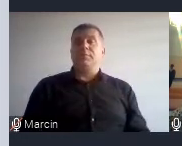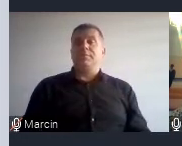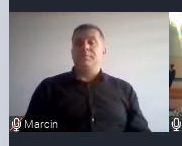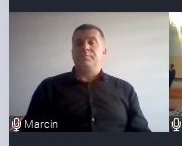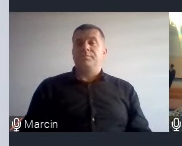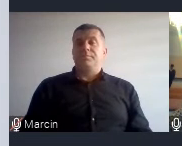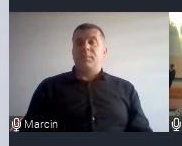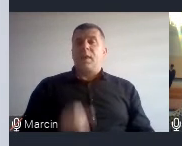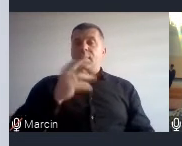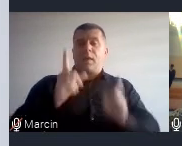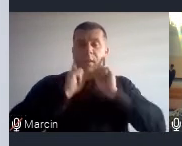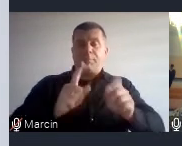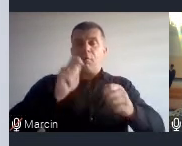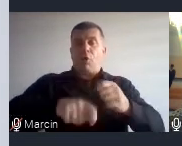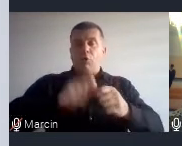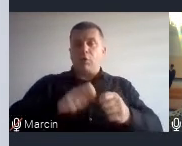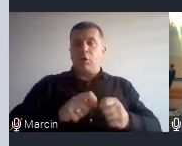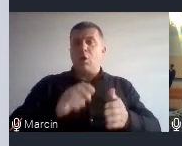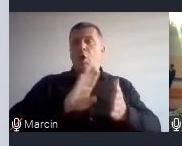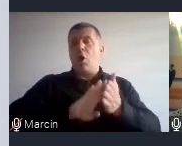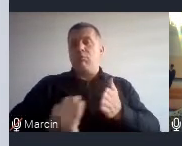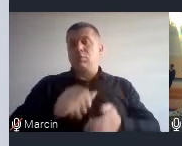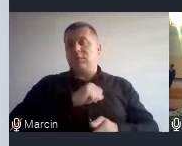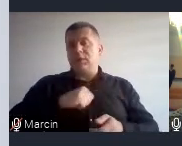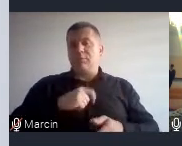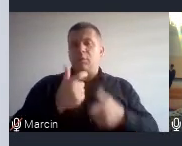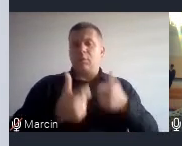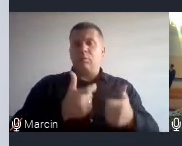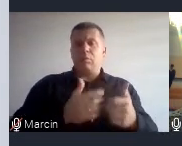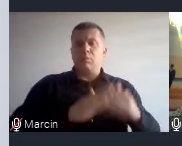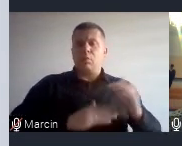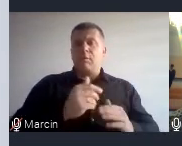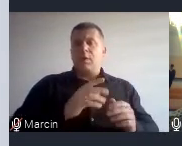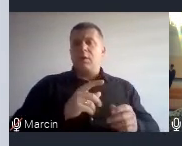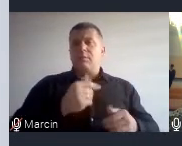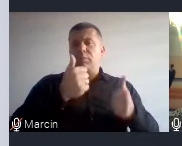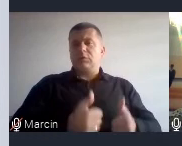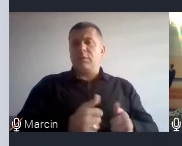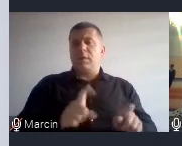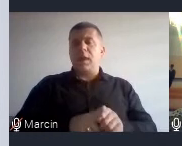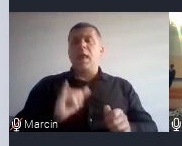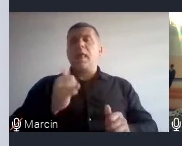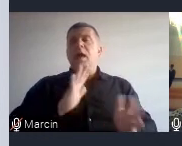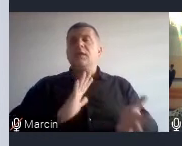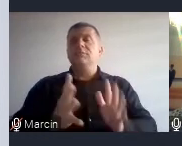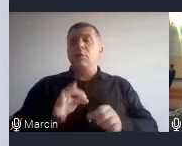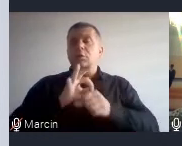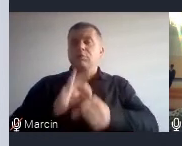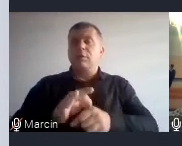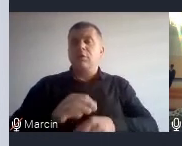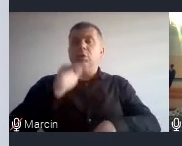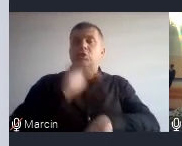Czyli tak naprawdę w kontroli oprócz samej konstrukcji postępowania, podlega również sposób jego przeprowadzenia